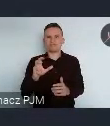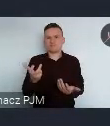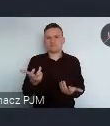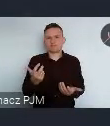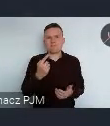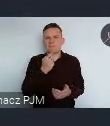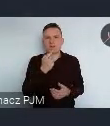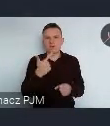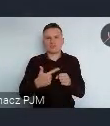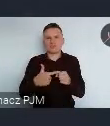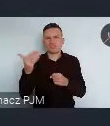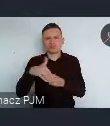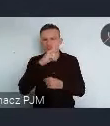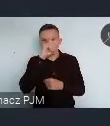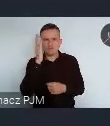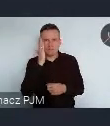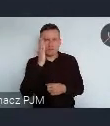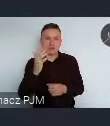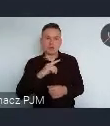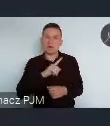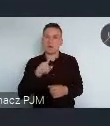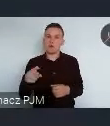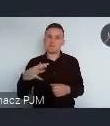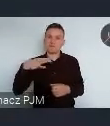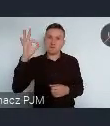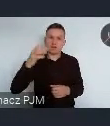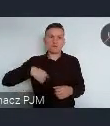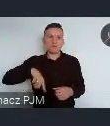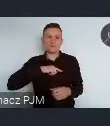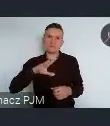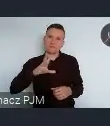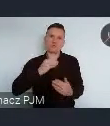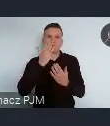bardzo wyróżnieni i docenieni, że możemy się podzielić swoimi praktykami,